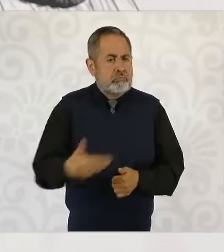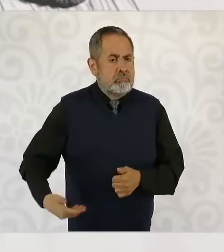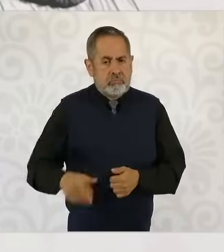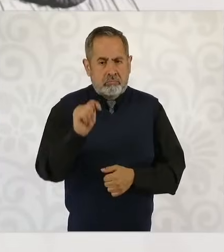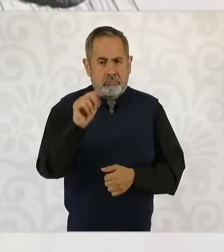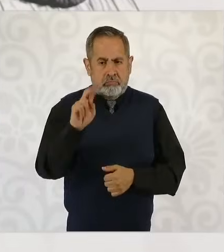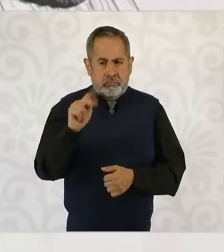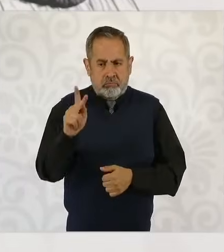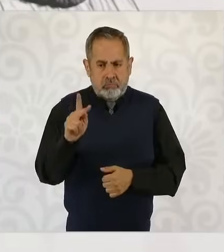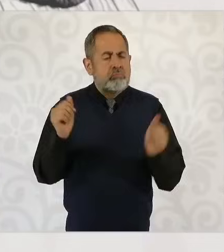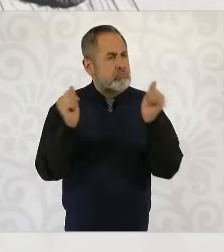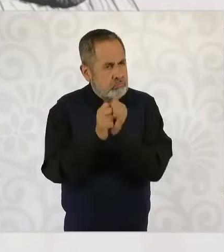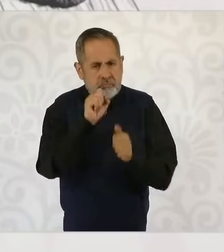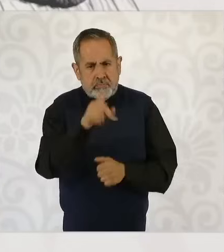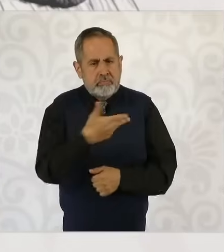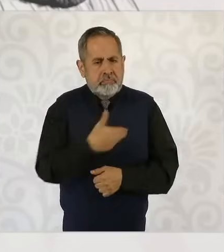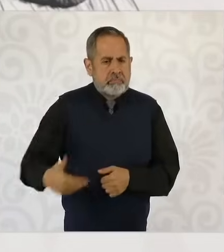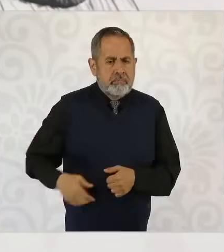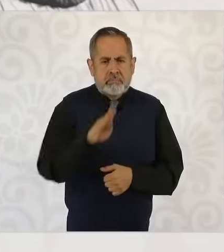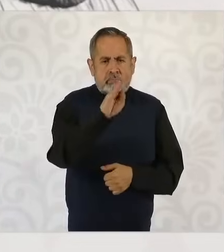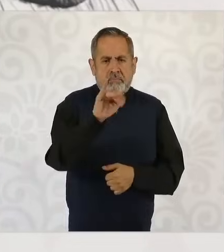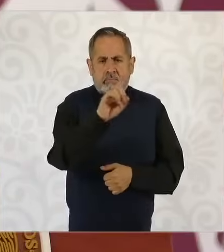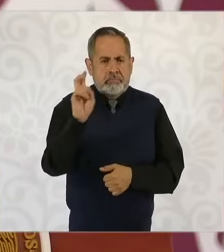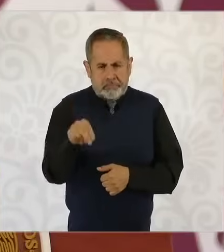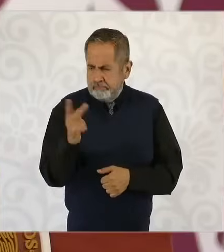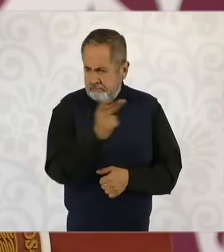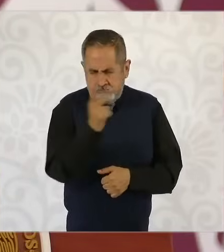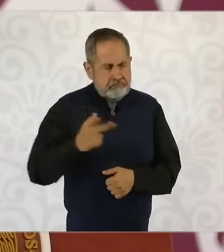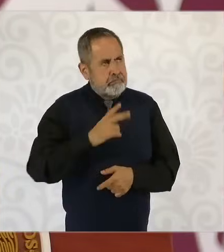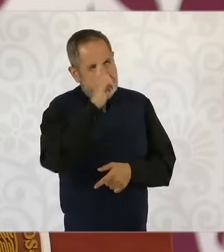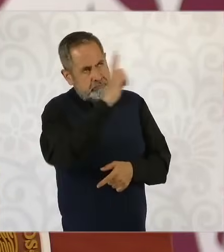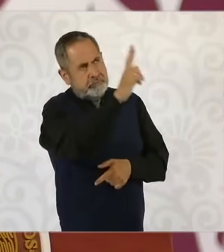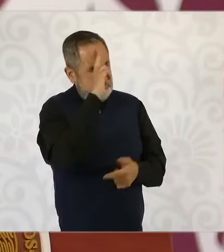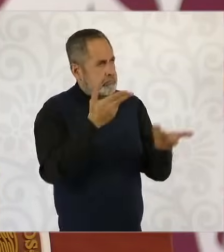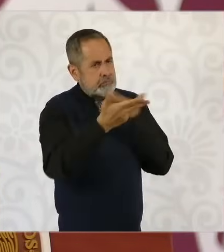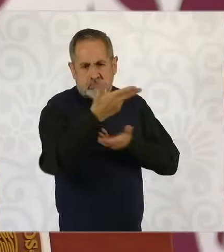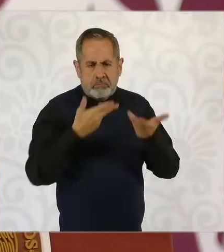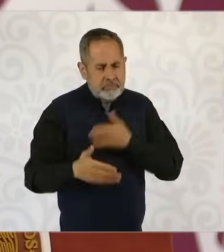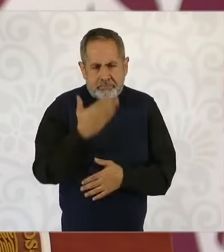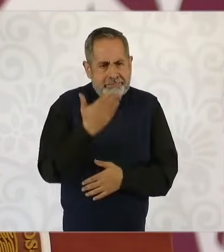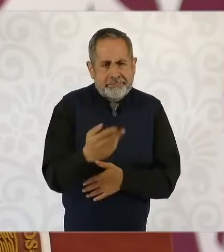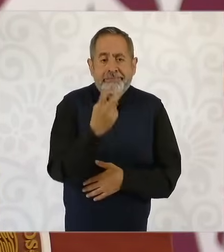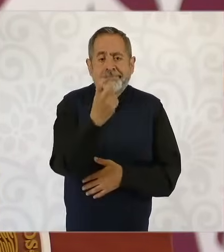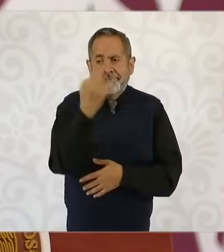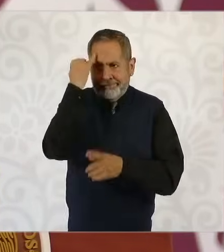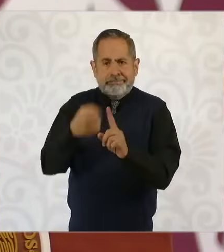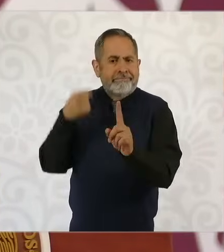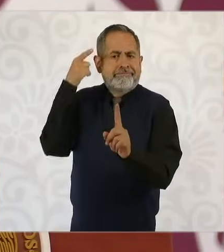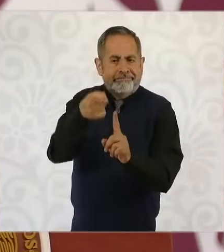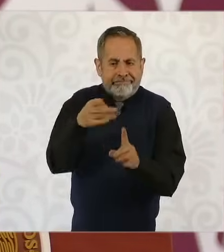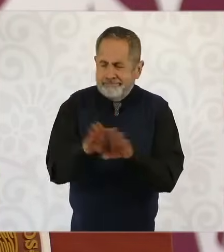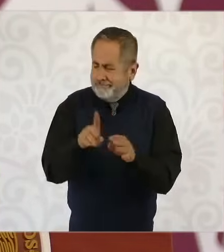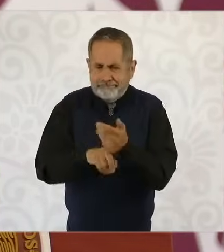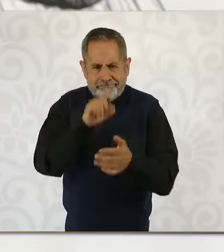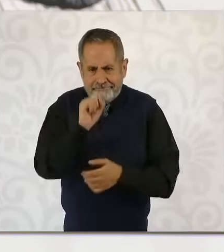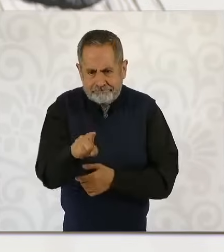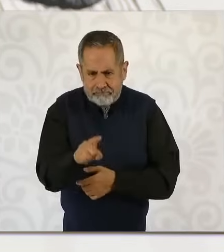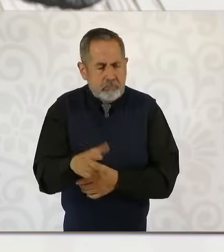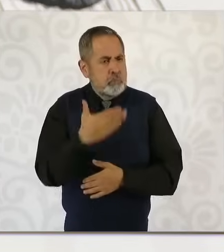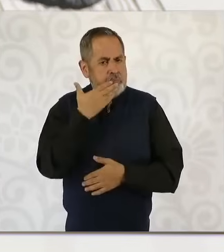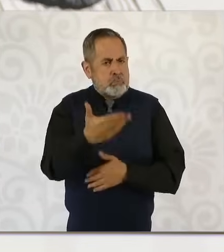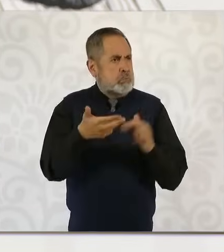el presidente Biden y nosotros eh ese es nuestra nuestro objetivo tener una buena colaboración una